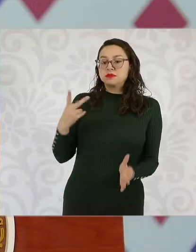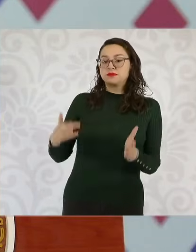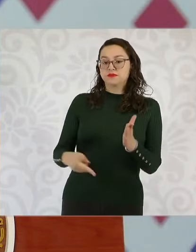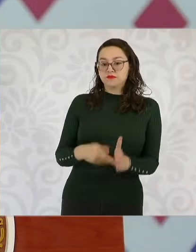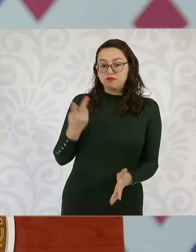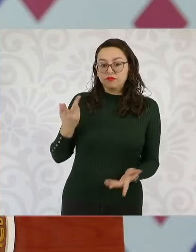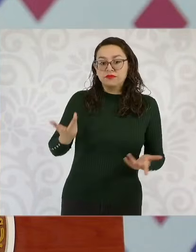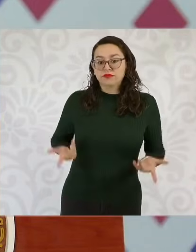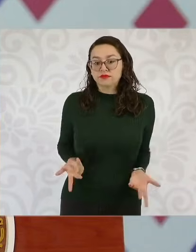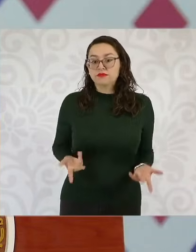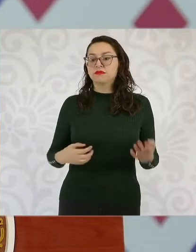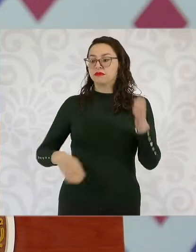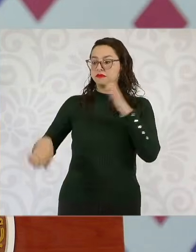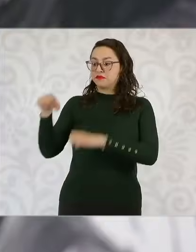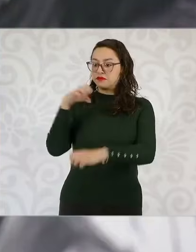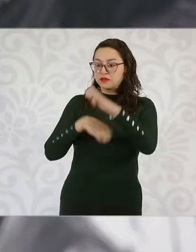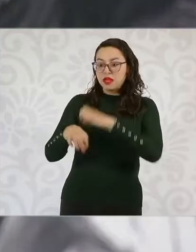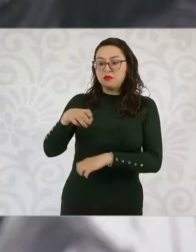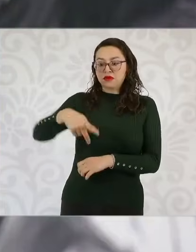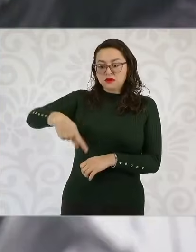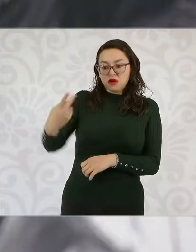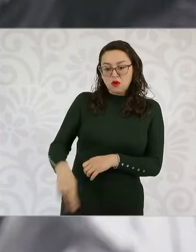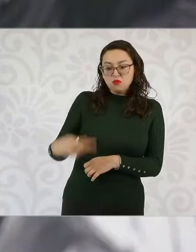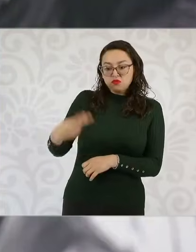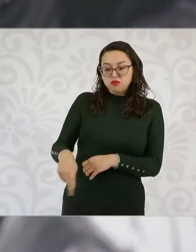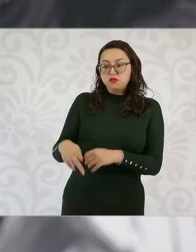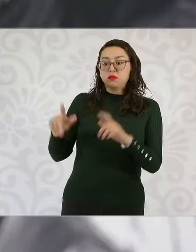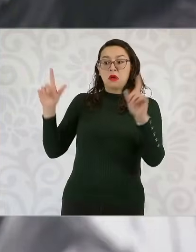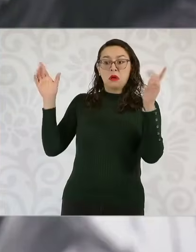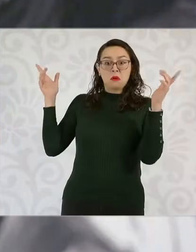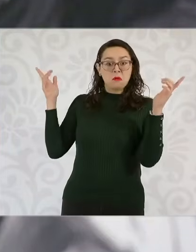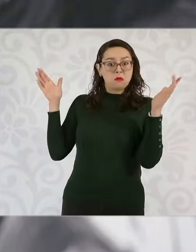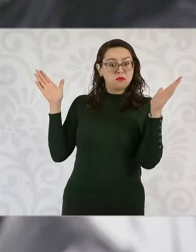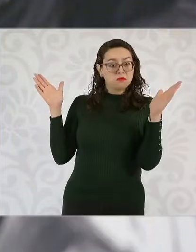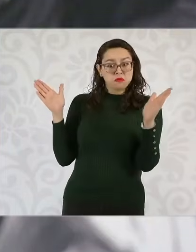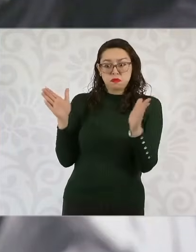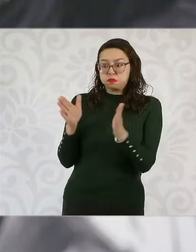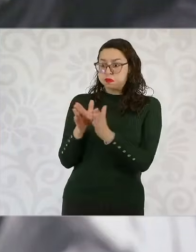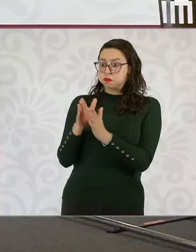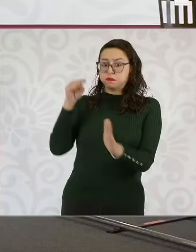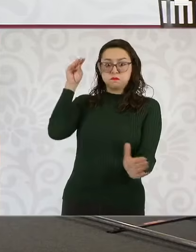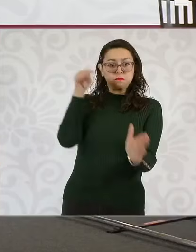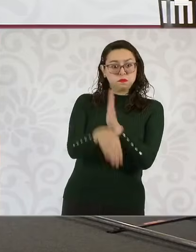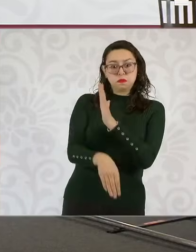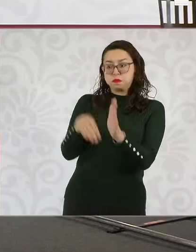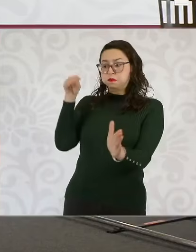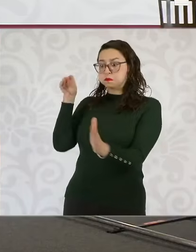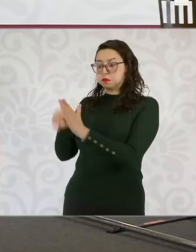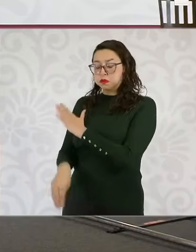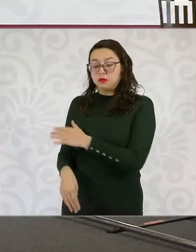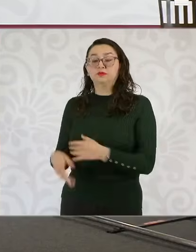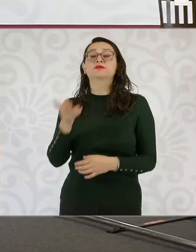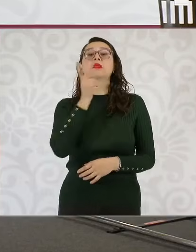atomizar se disminuyeron sus capacidades en Pemex por ejemplo se crearon tres empresas subsidiarias